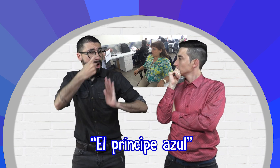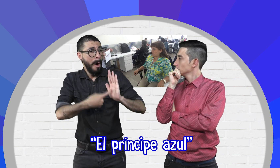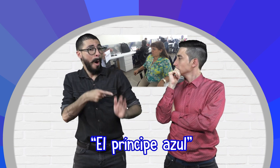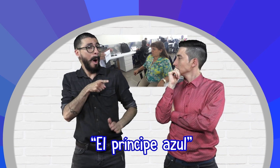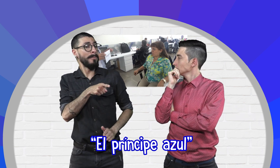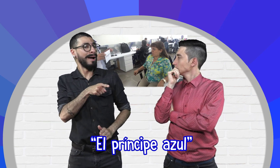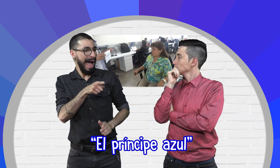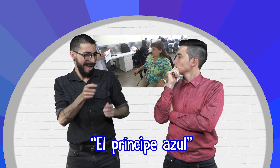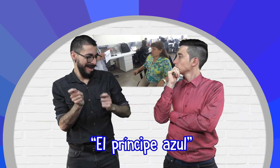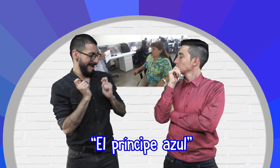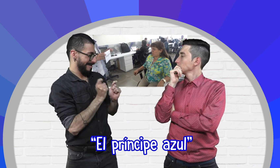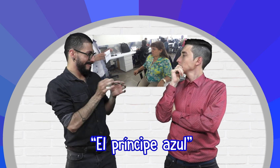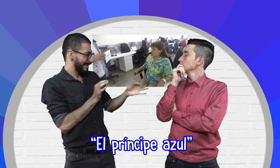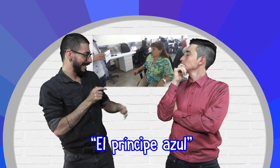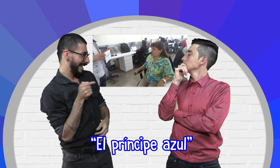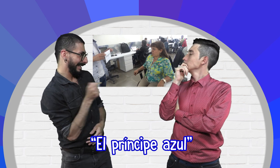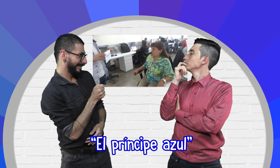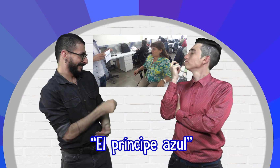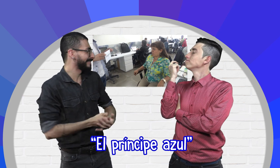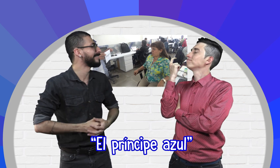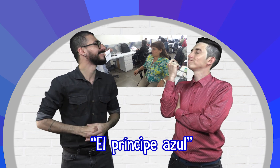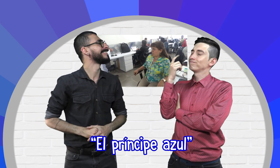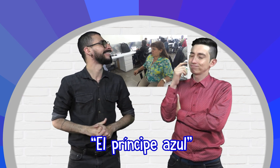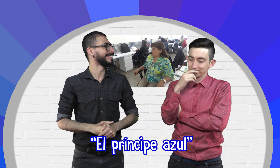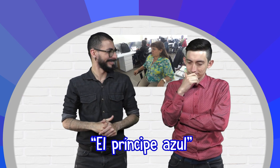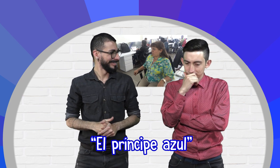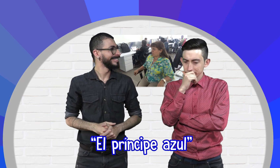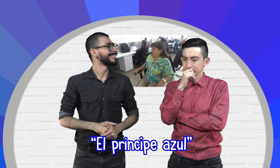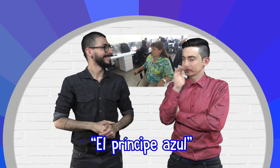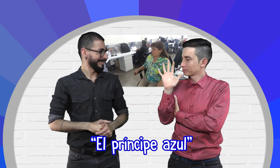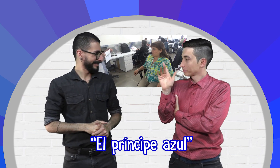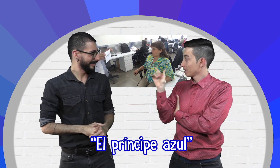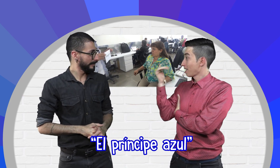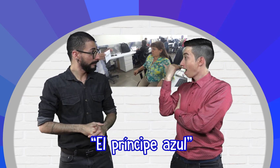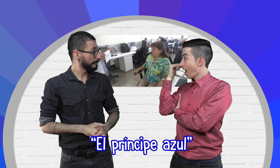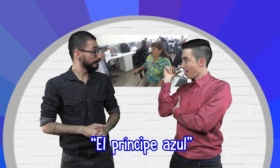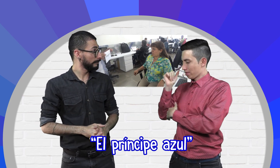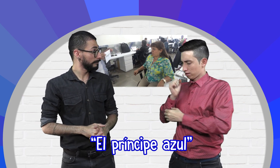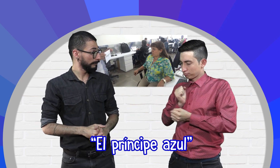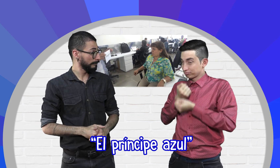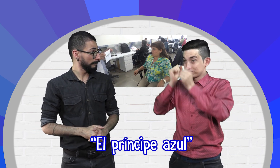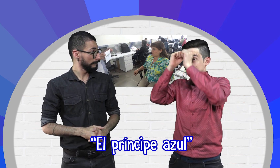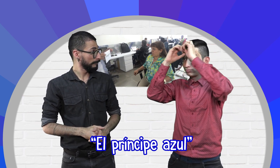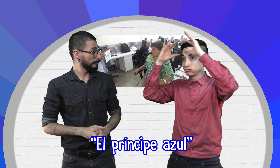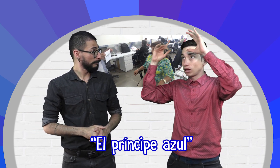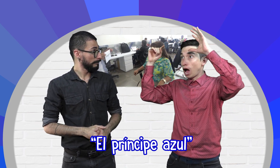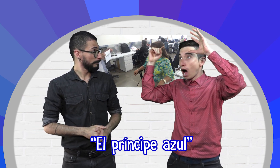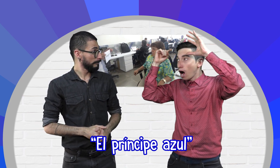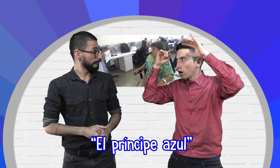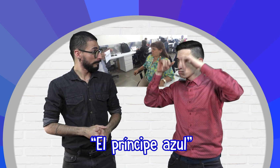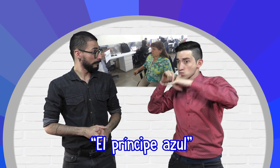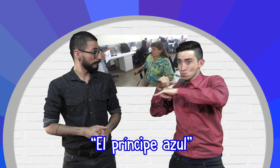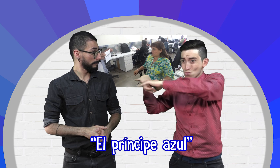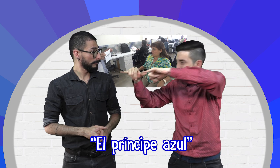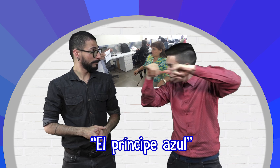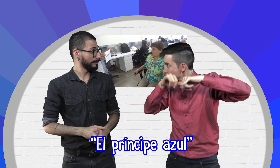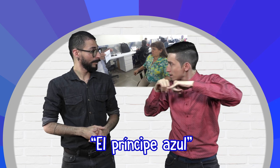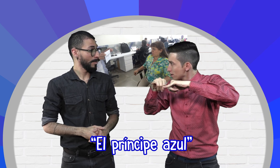Por todas esas cualidades se acuñó la expresión “príncipe azul”. Entonces todas las mujeres, ¿sueñan con el mismo tipo de hombre?